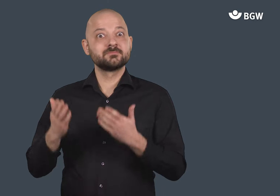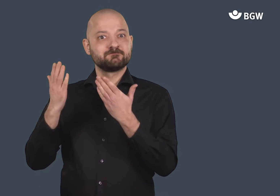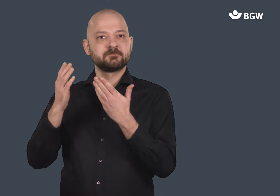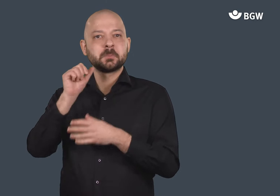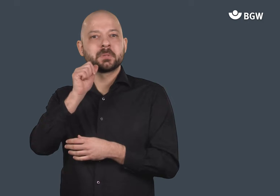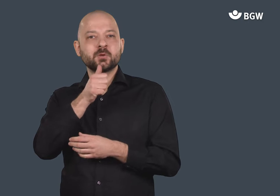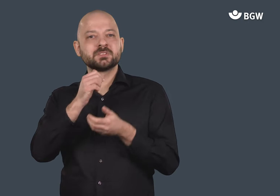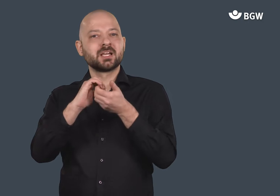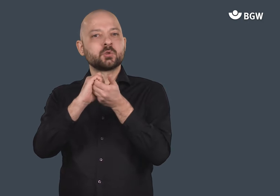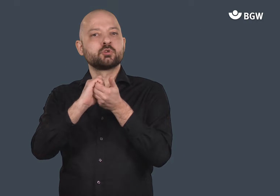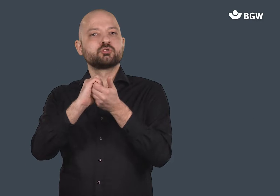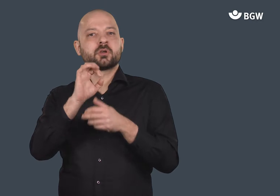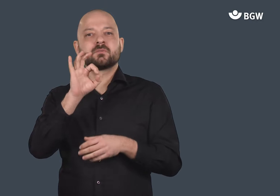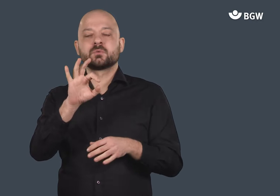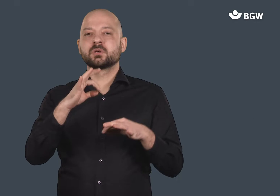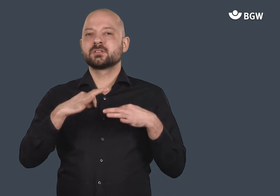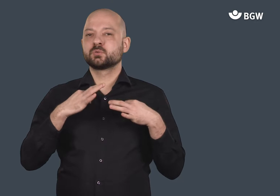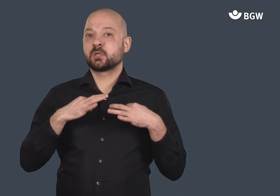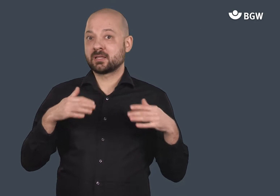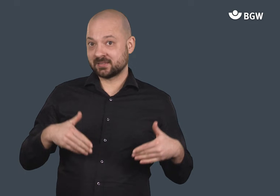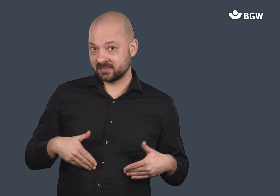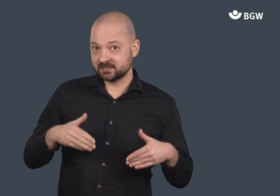Die Berufsgenossenschaft für Gesundheitsdienst